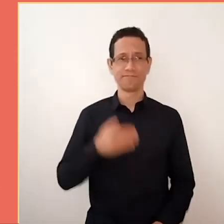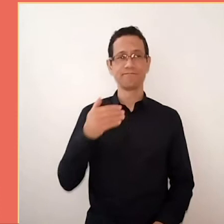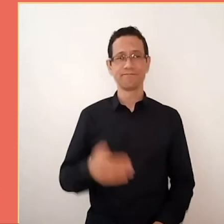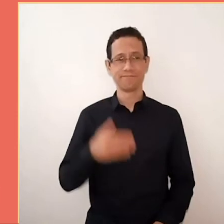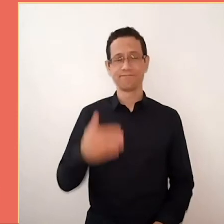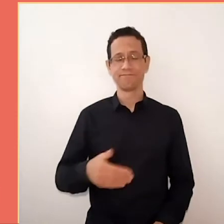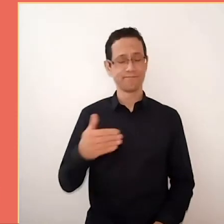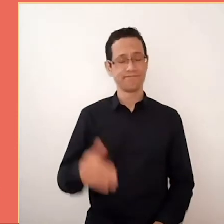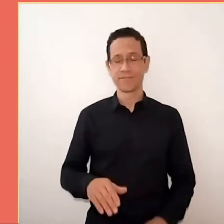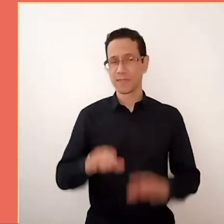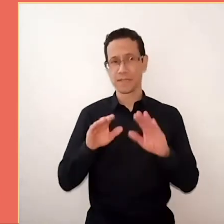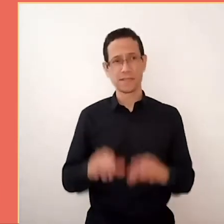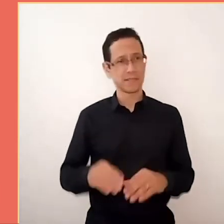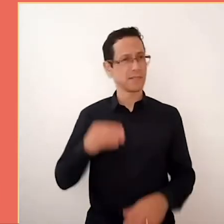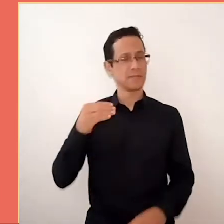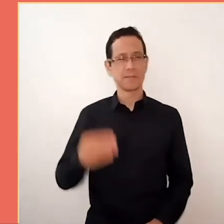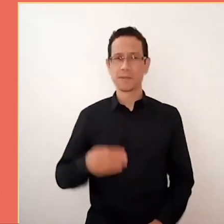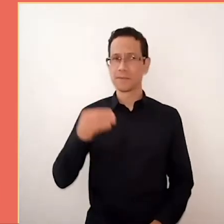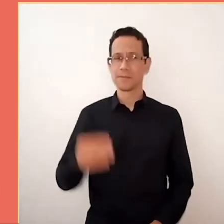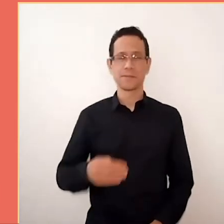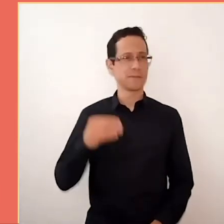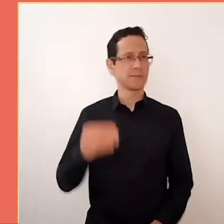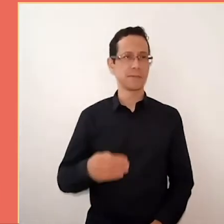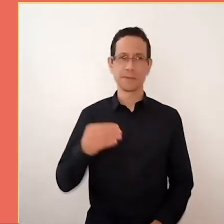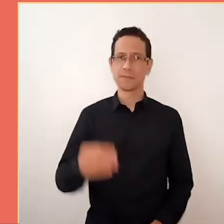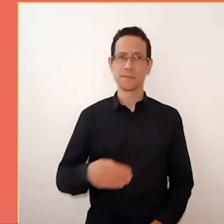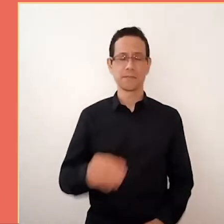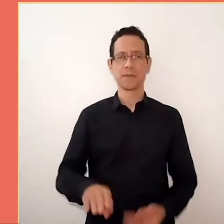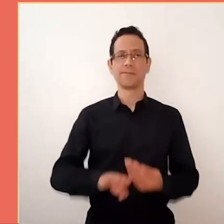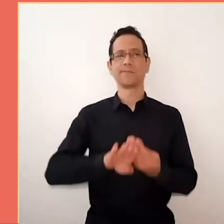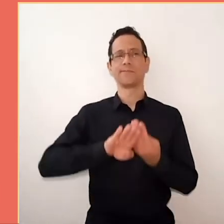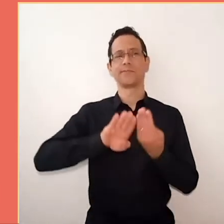nos afastando mais da…